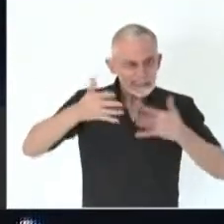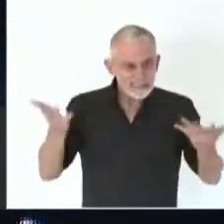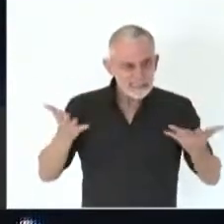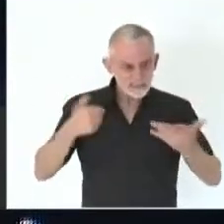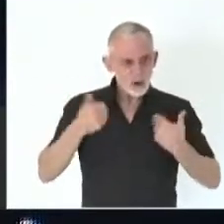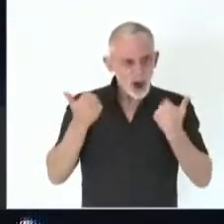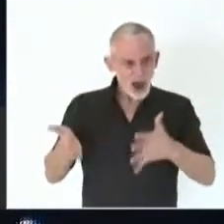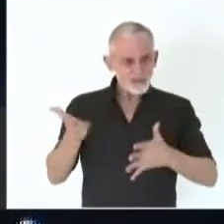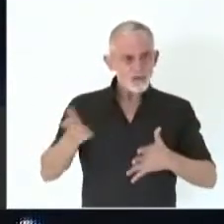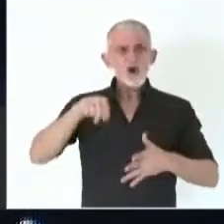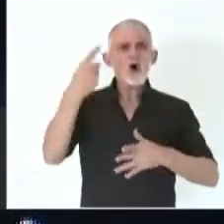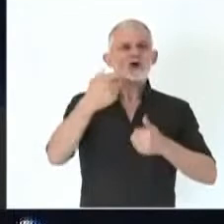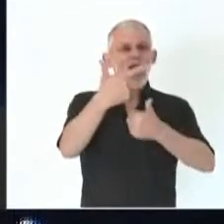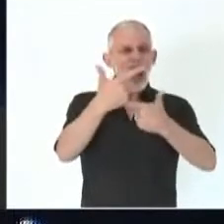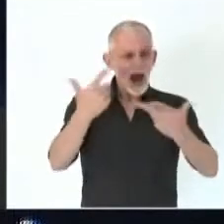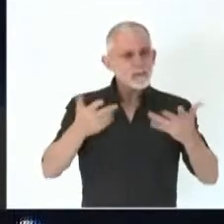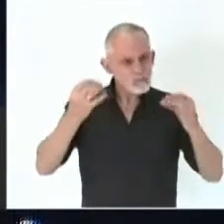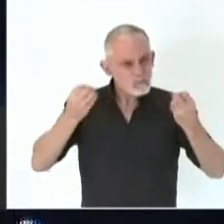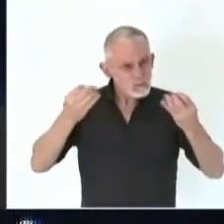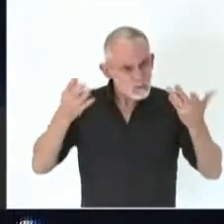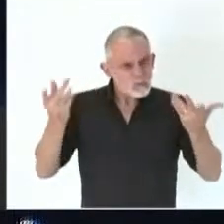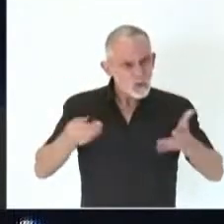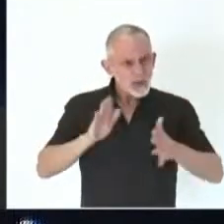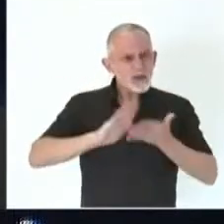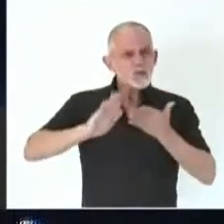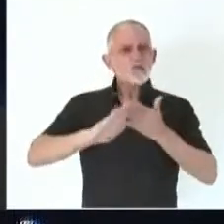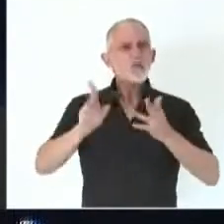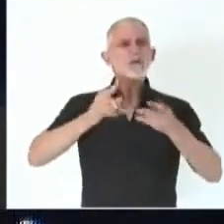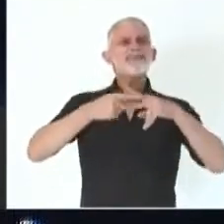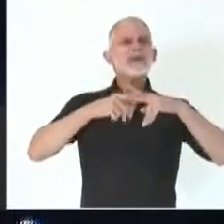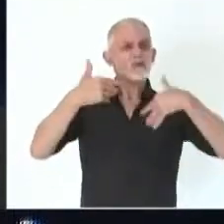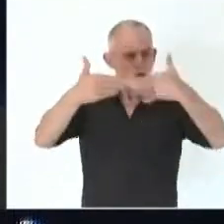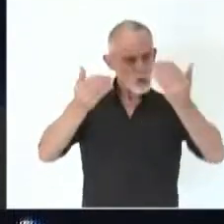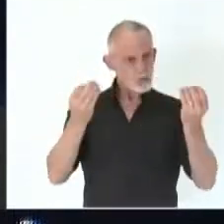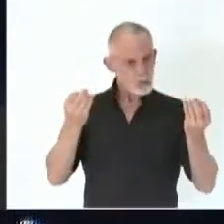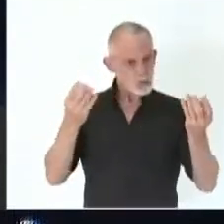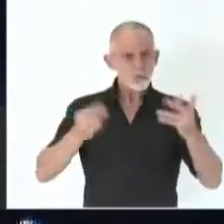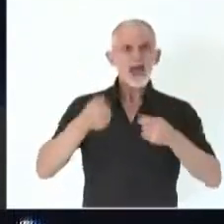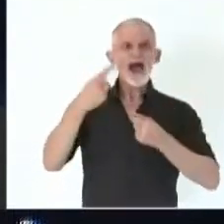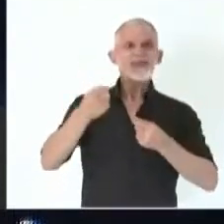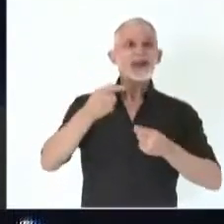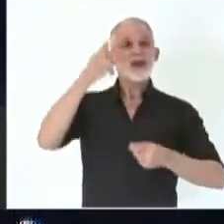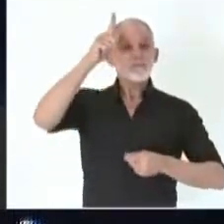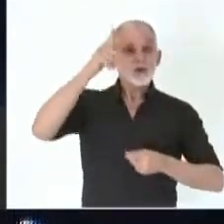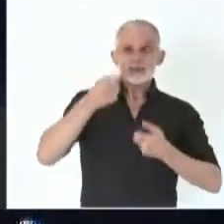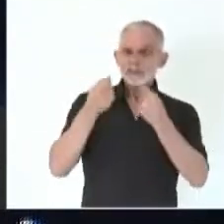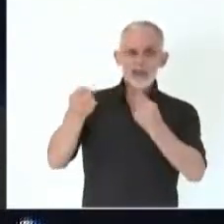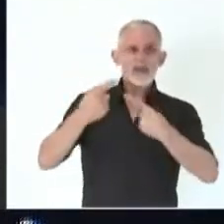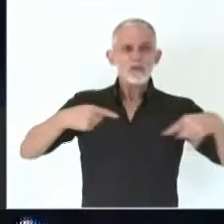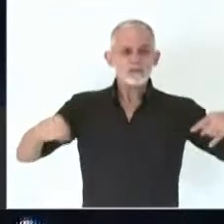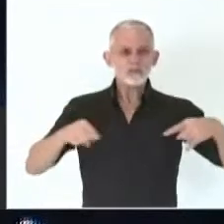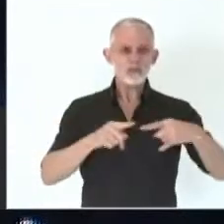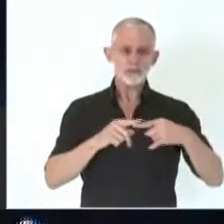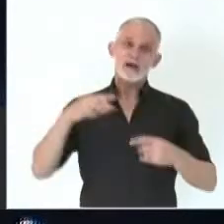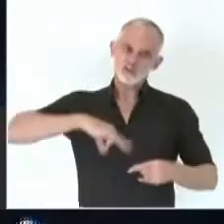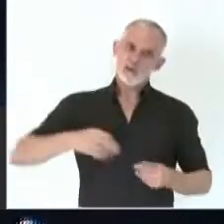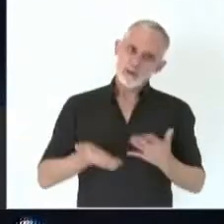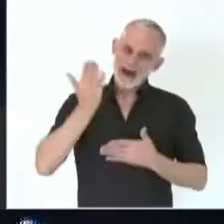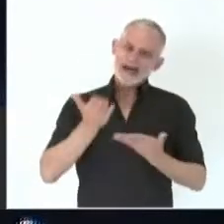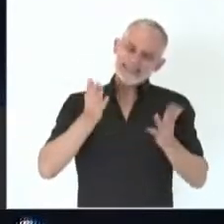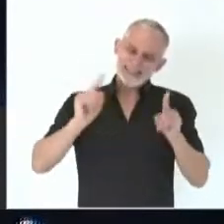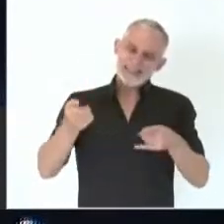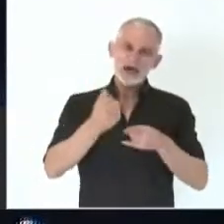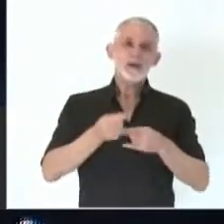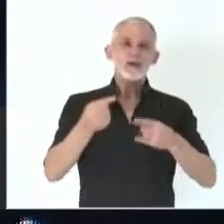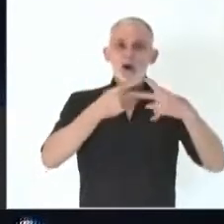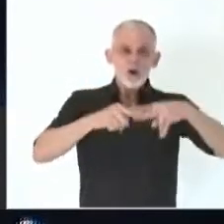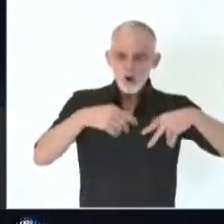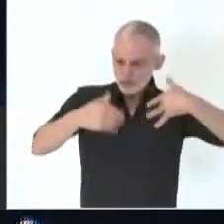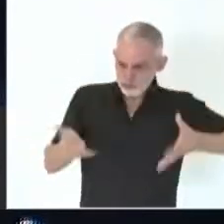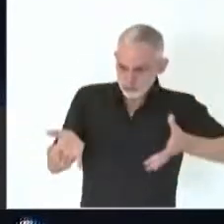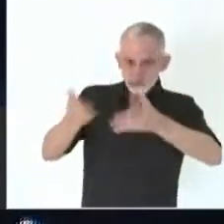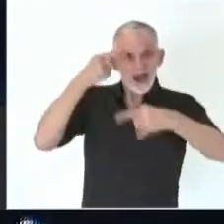YO ESTOY A FAVOR DE LAS TASER,